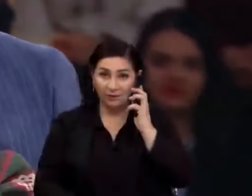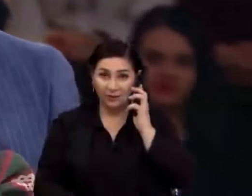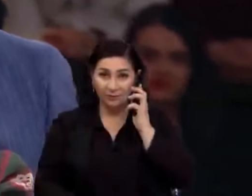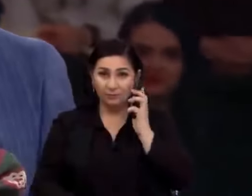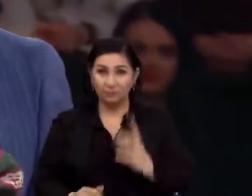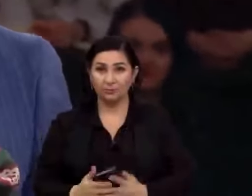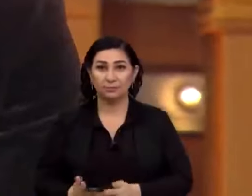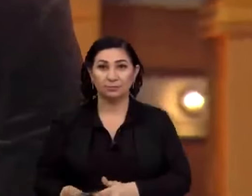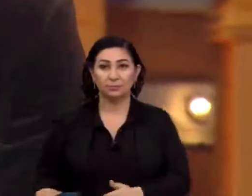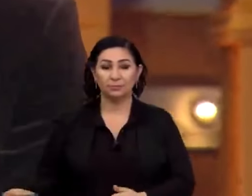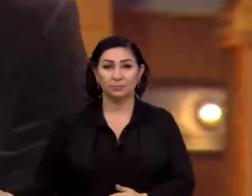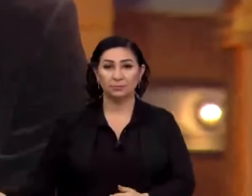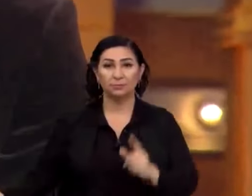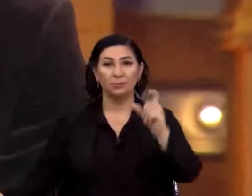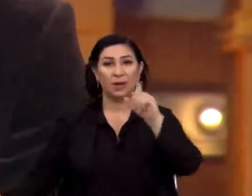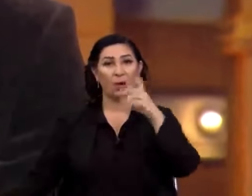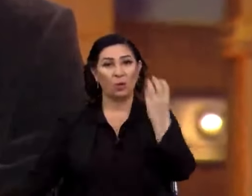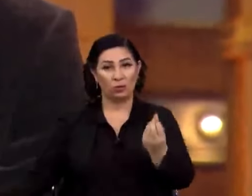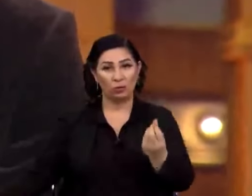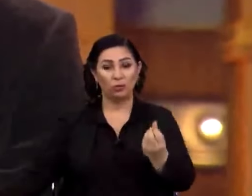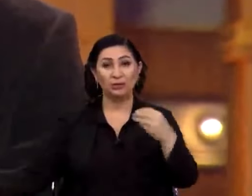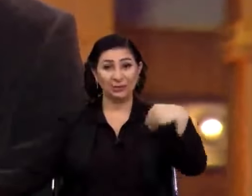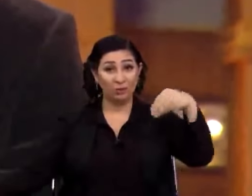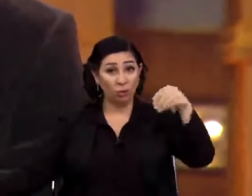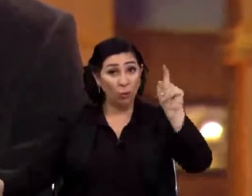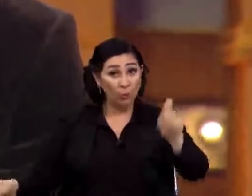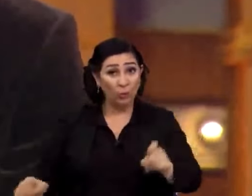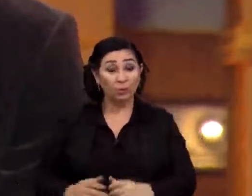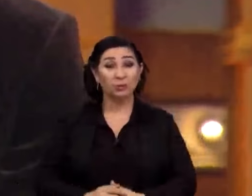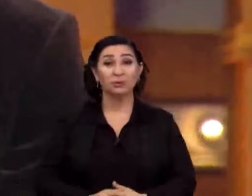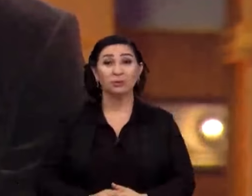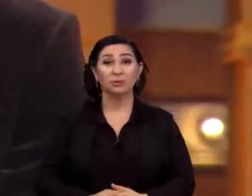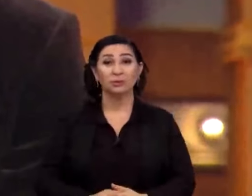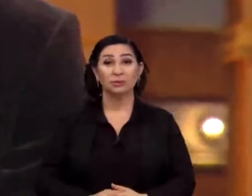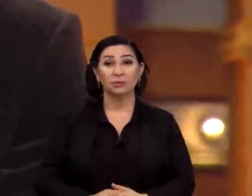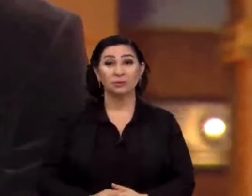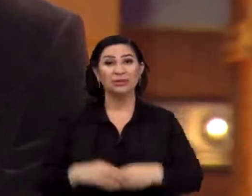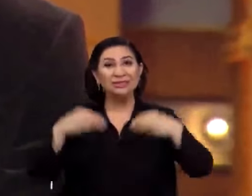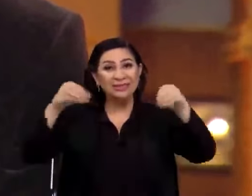albüm Bir ay oldu bir ay oldu satılıyor mu satılıyor mu demek ki ne kadar